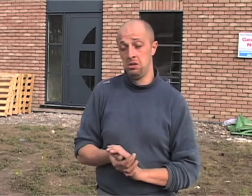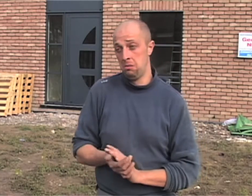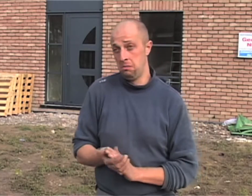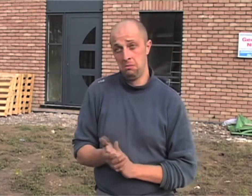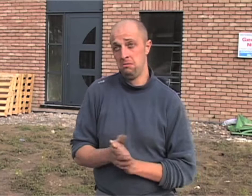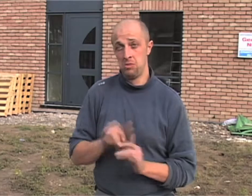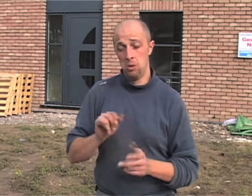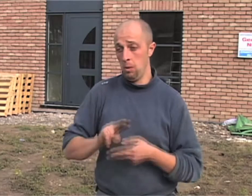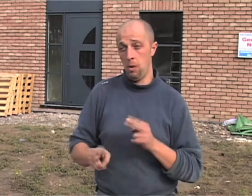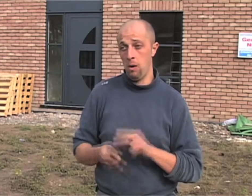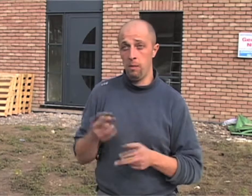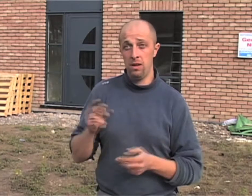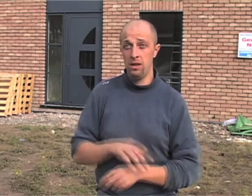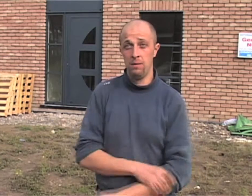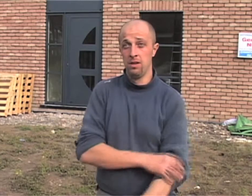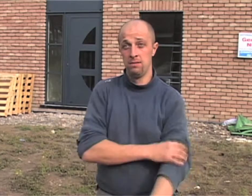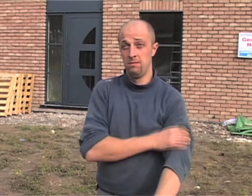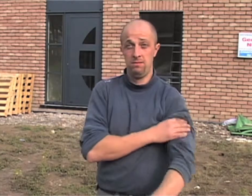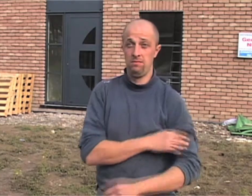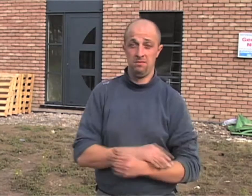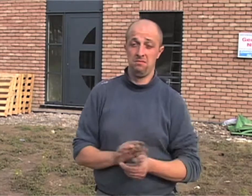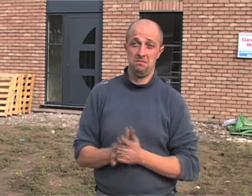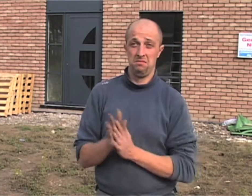Mais ce qui est important, ce sont mes compétences manuelles.